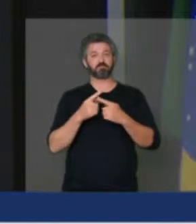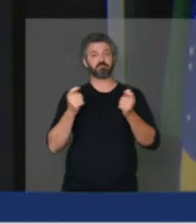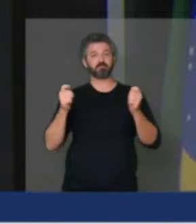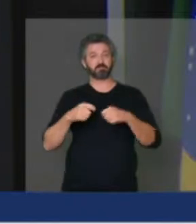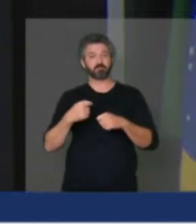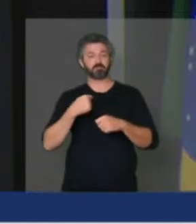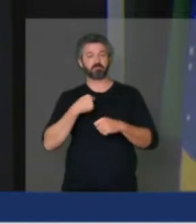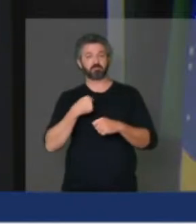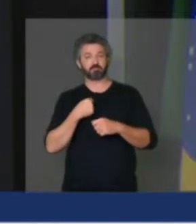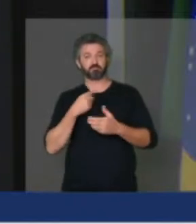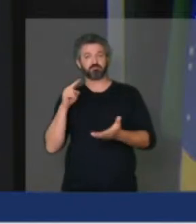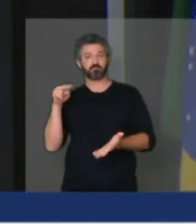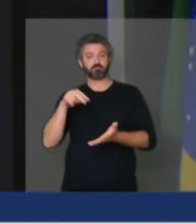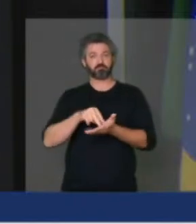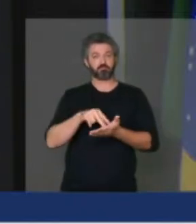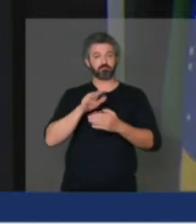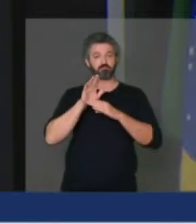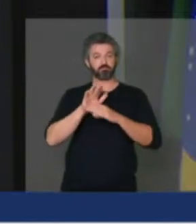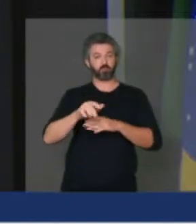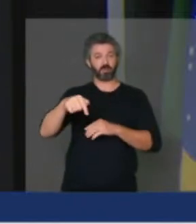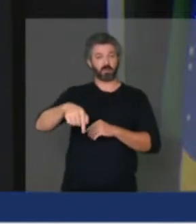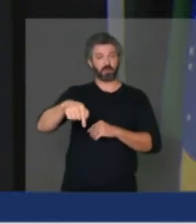ALEGRIA DE PODER ESTAR AQUI CONTRIBUINDO PARA A MELHORIA DAS CONDIÇÕES DOS NOSSOS MUNICÍPIOS NA ÁREA DA